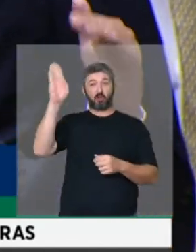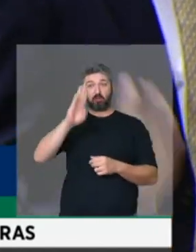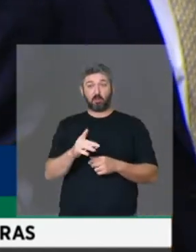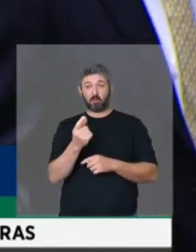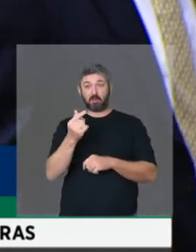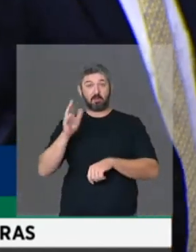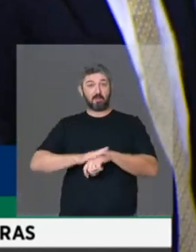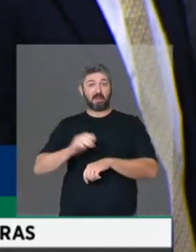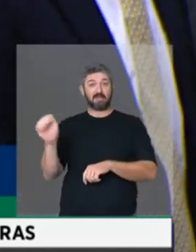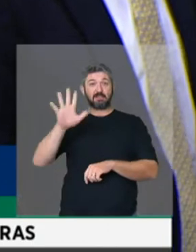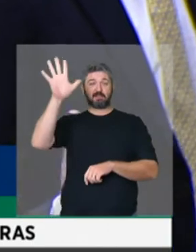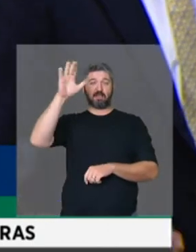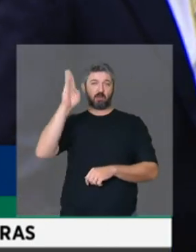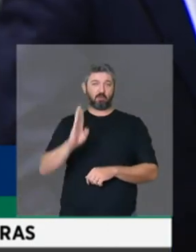EMPRESA ENEL ASSUMIU O SERVIÇO COMO CONCESSIONÁRIA